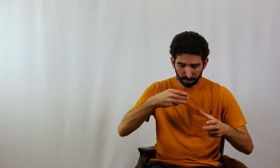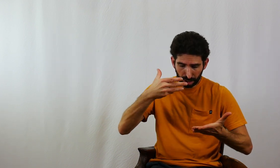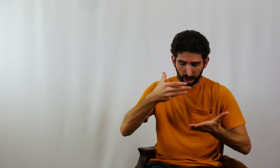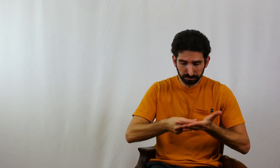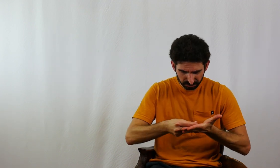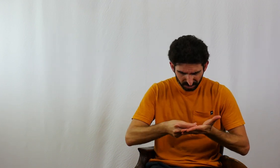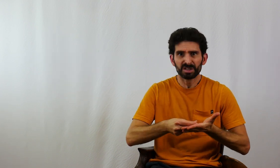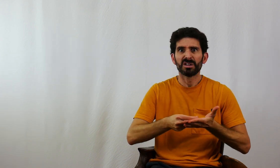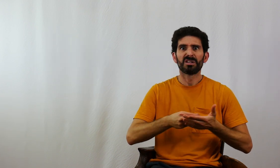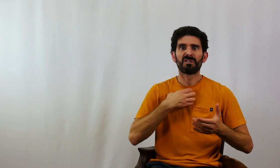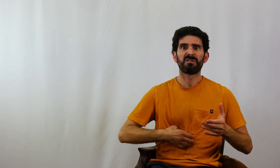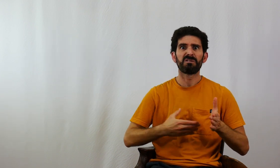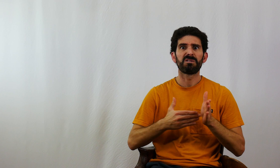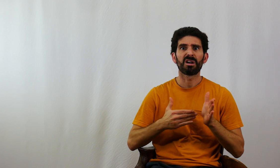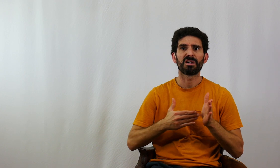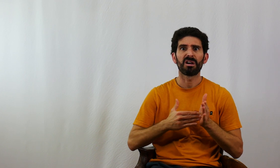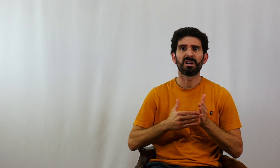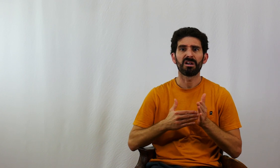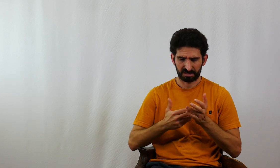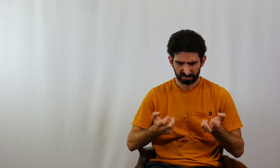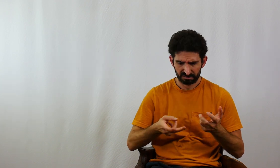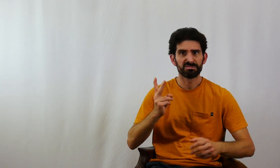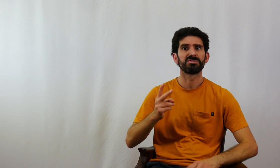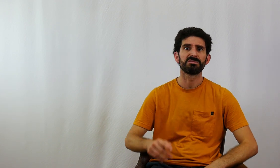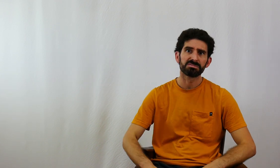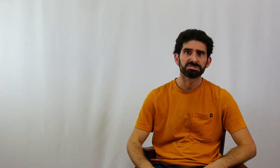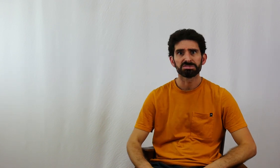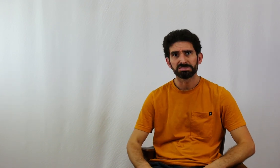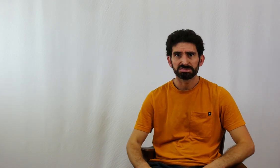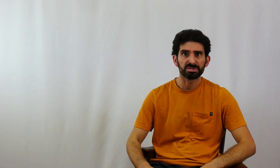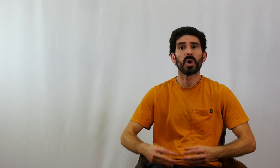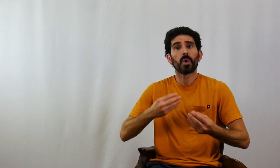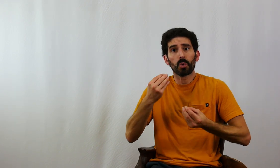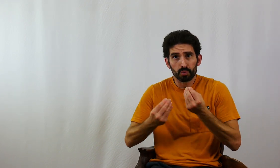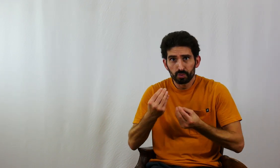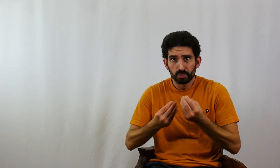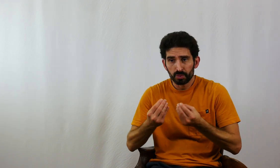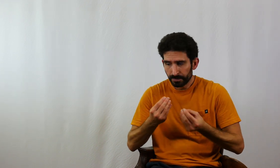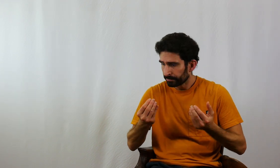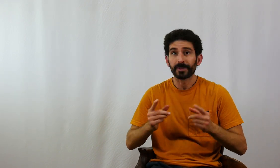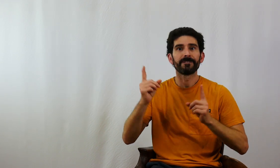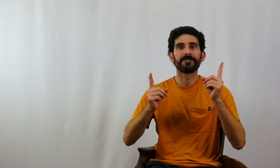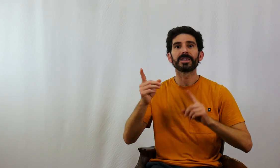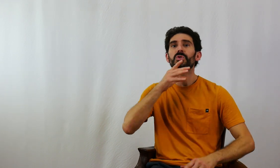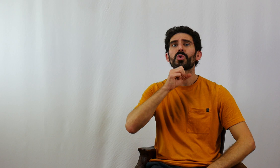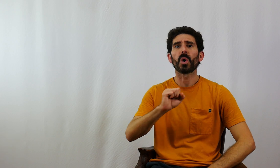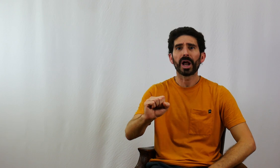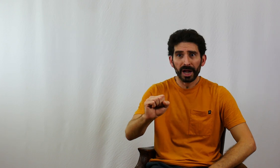et une fois terminé, j'ai encore faim. J'en veux davantage. Ou alors, lors de la fête de Noël,